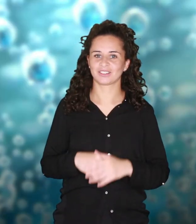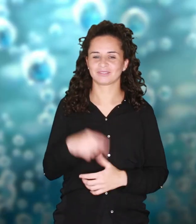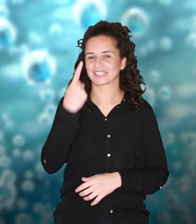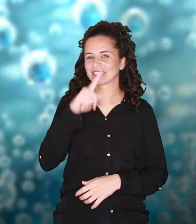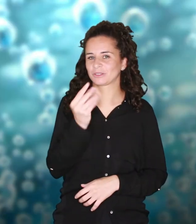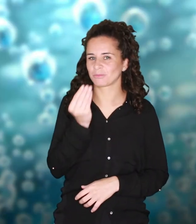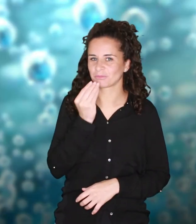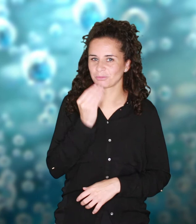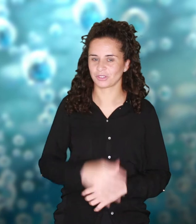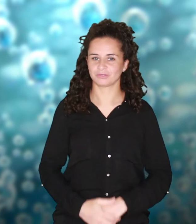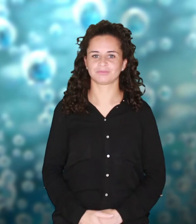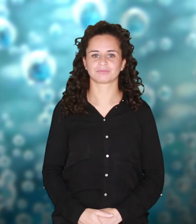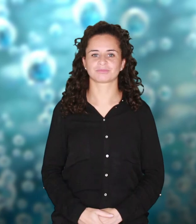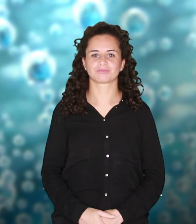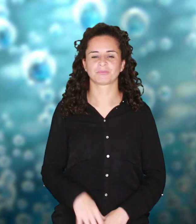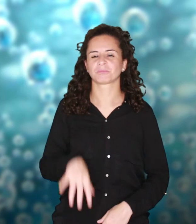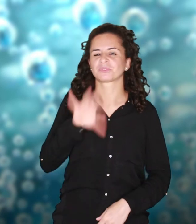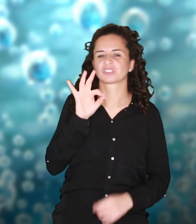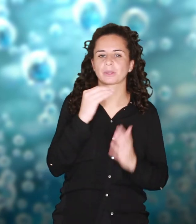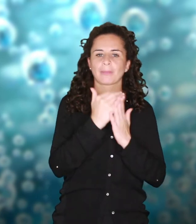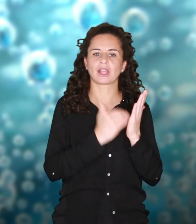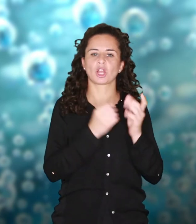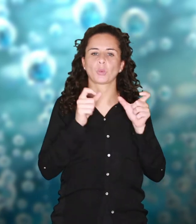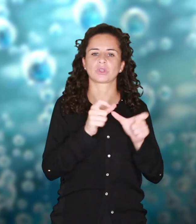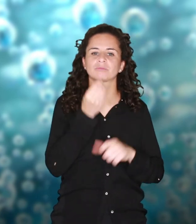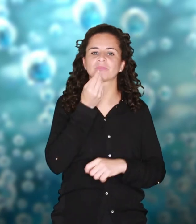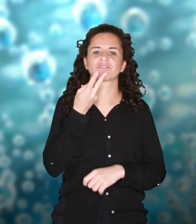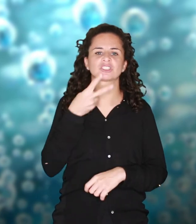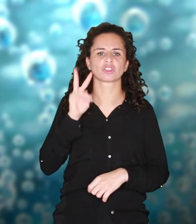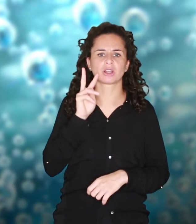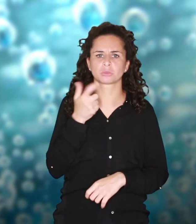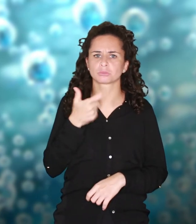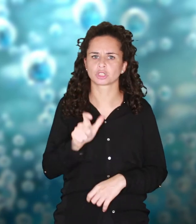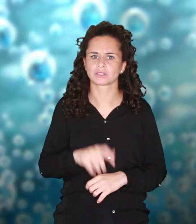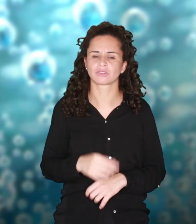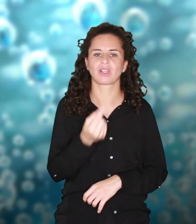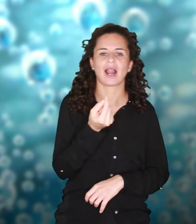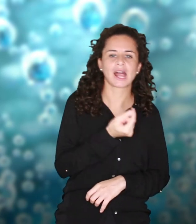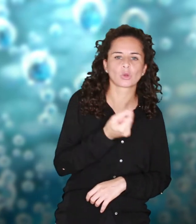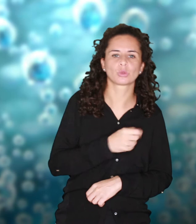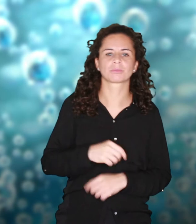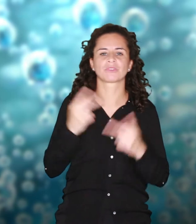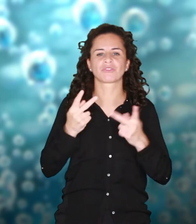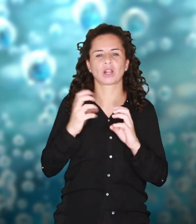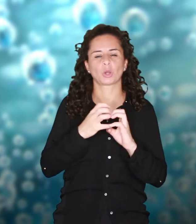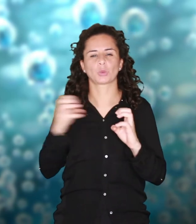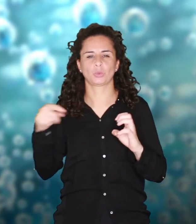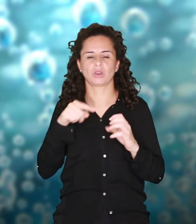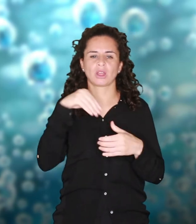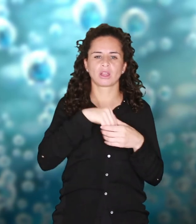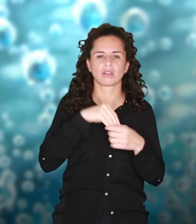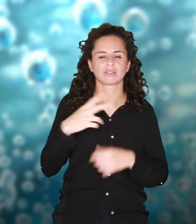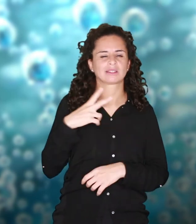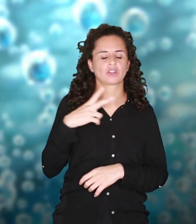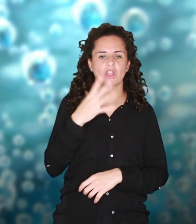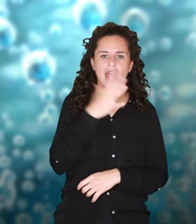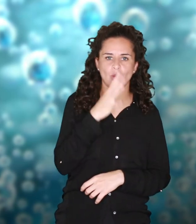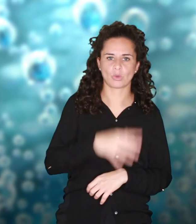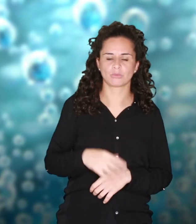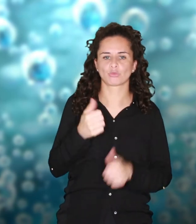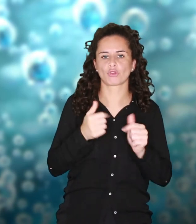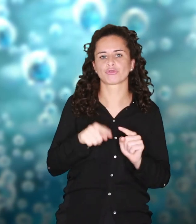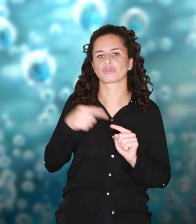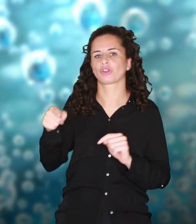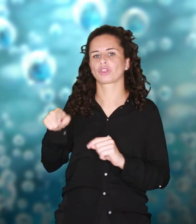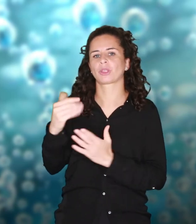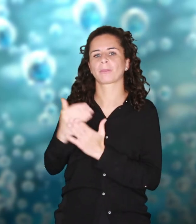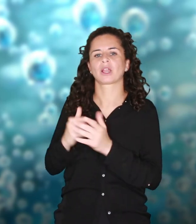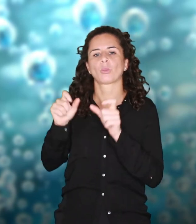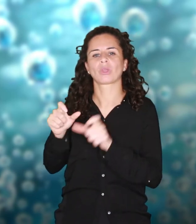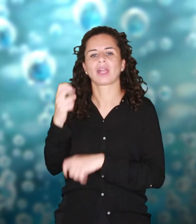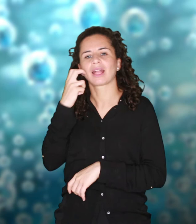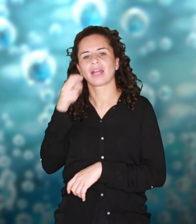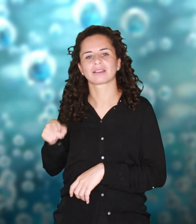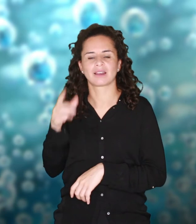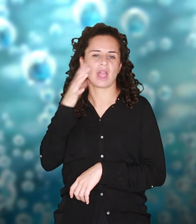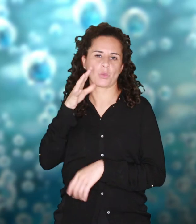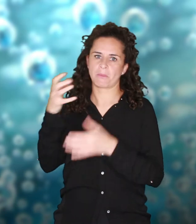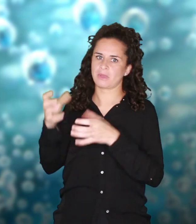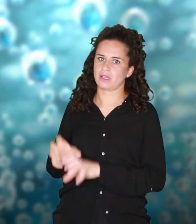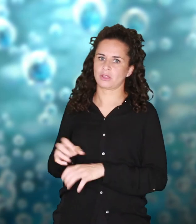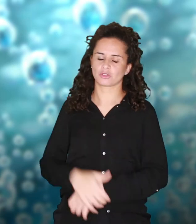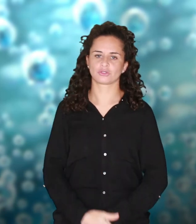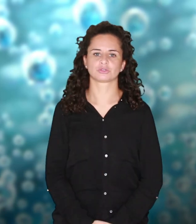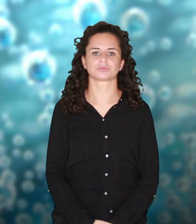A tavola preferisci menù vegetariani: l’impronta idrica di una cena a base di legumi e ortaggi è di gran lunga inferiore a un menù di carne